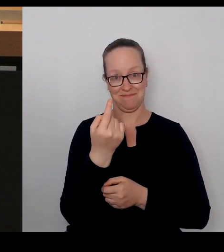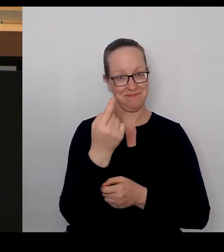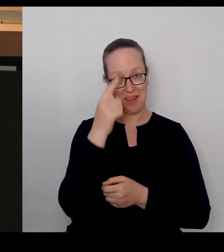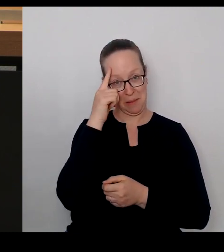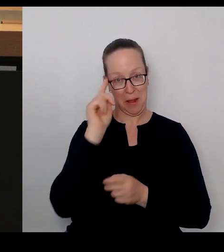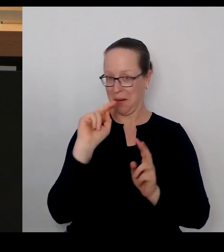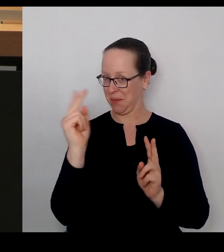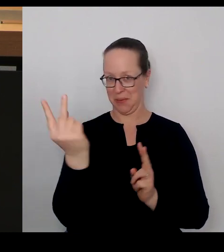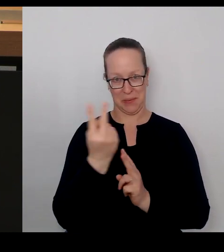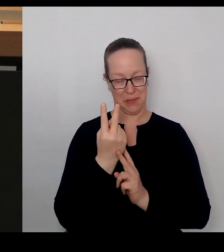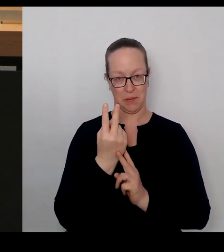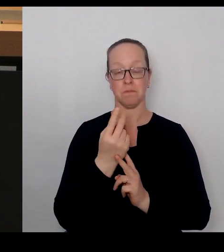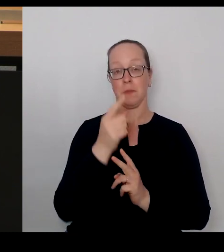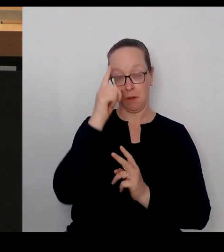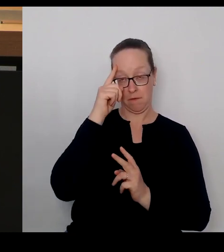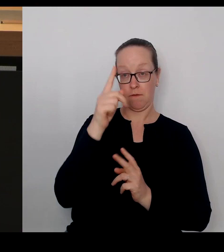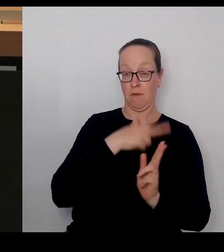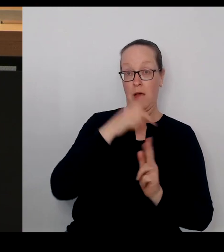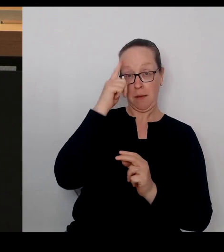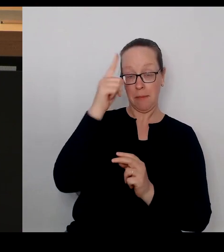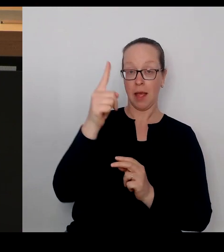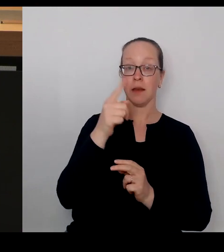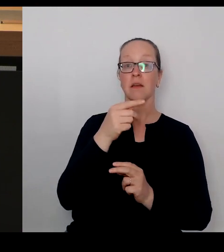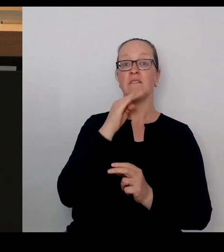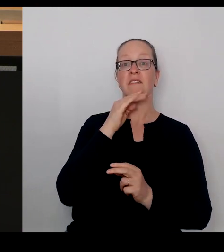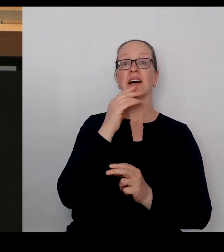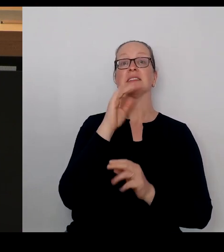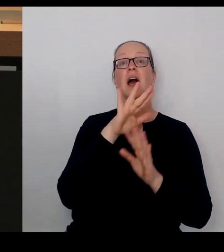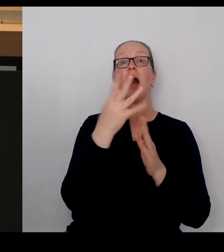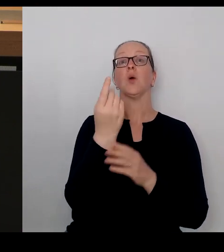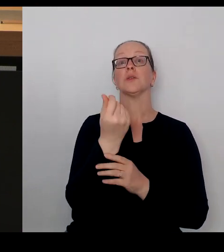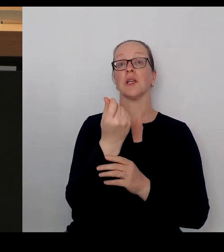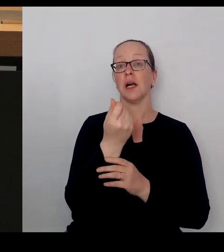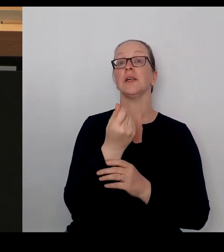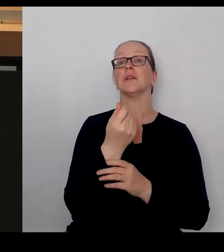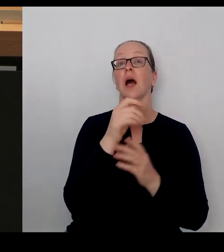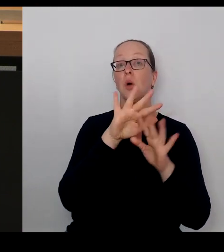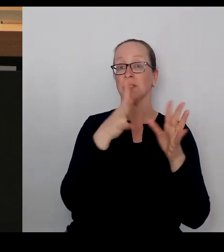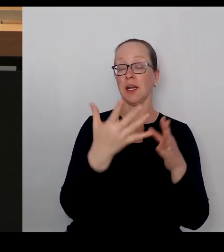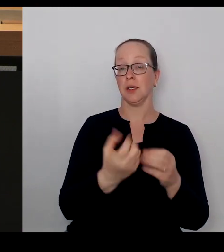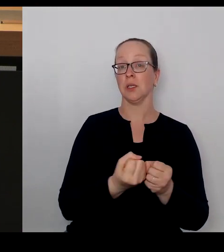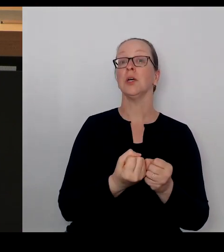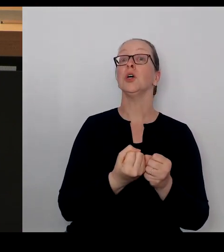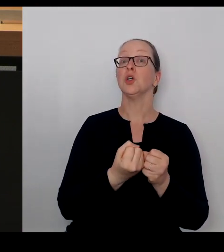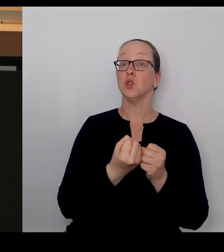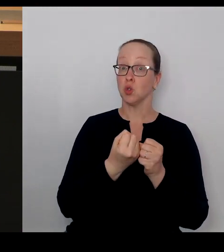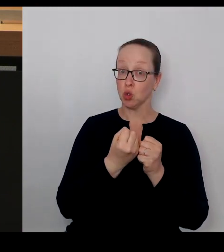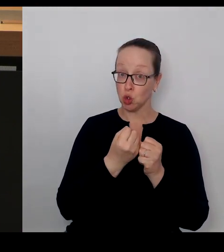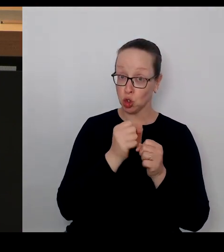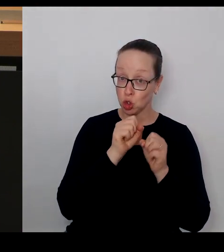die Wasserbetriebe tatsächlich in ihrer Kompetenz auch besser einzuspannen für die Kreislaufwirtschaft, dann kommen